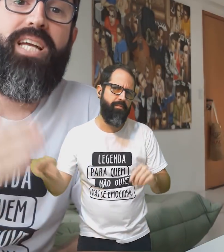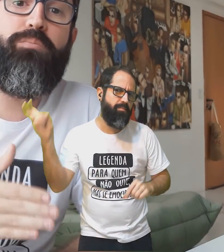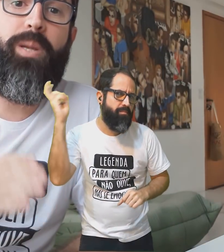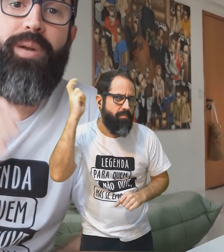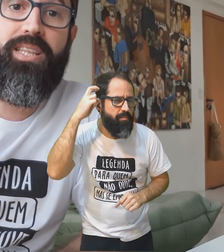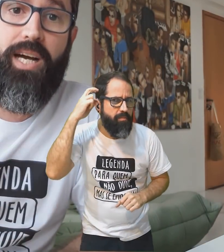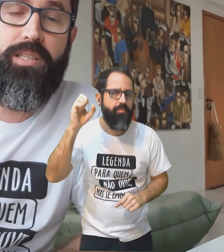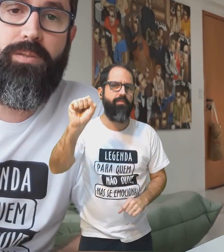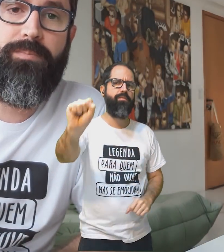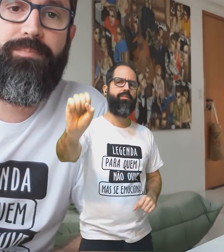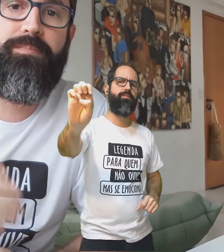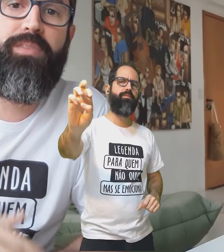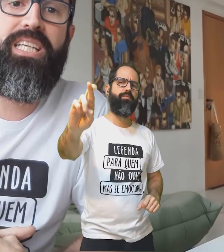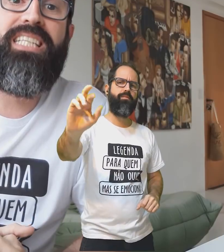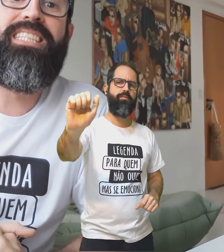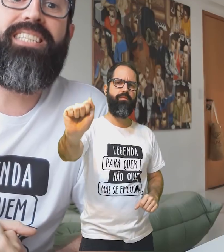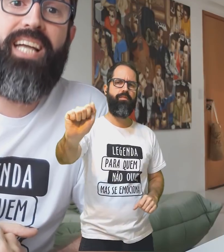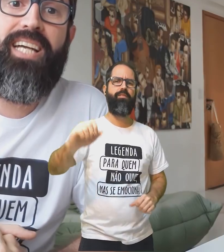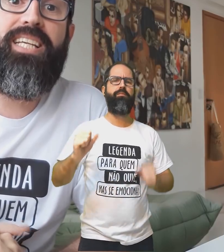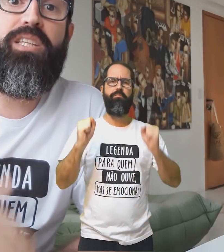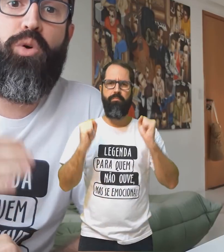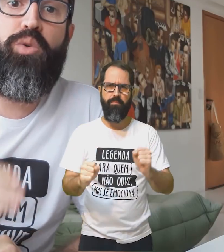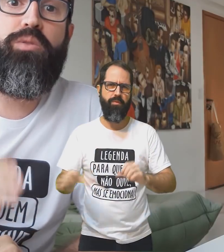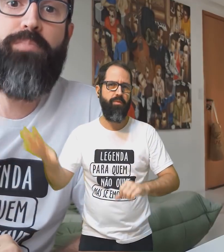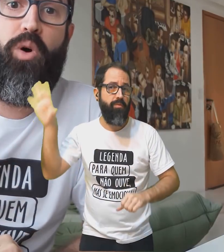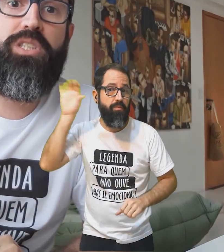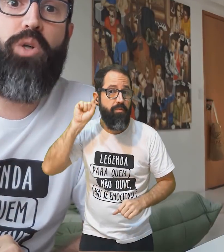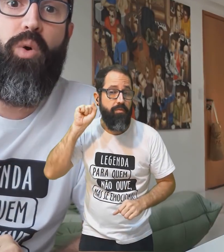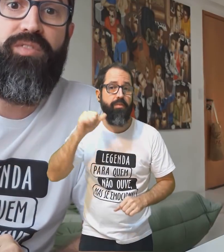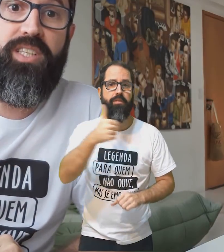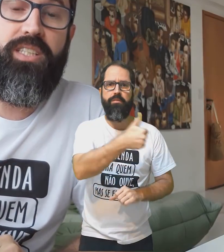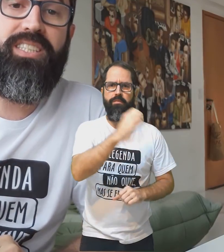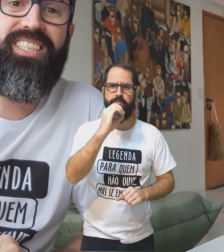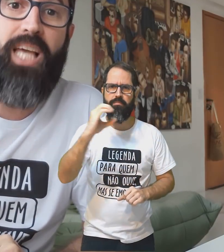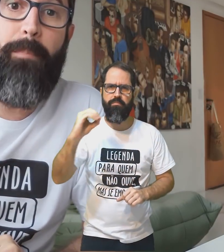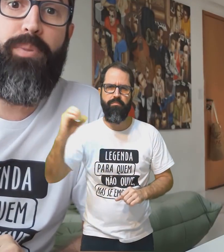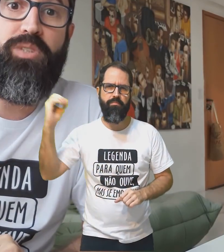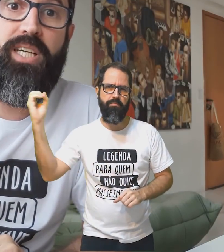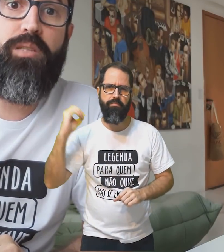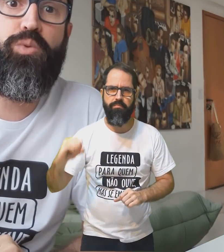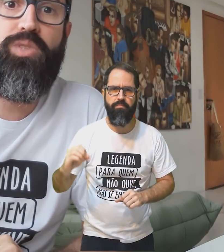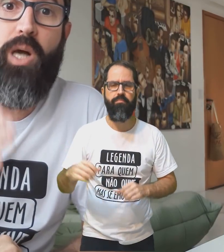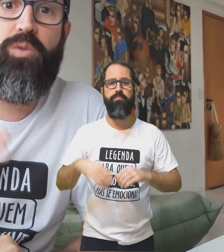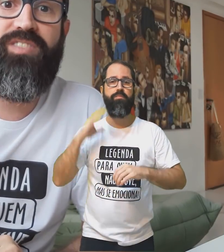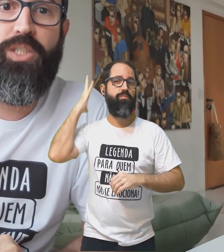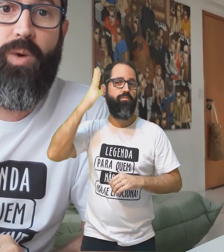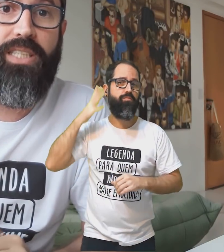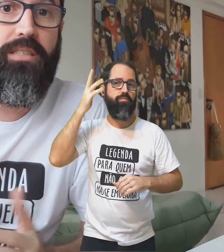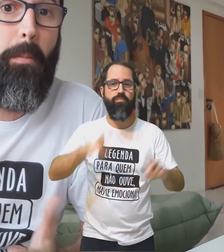Mesmo implantado, será que todos podem ouvir 100% dos audiovisuais?